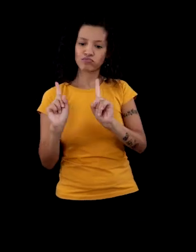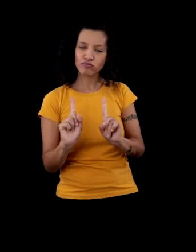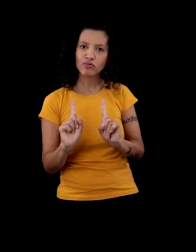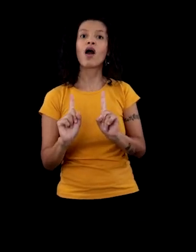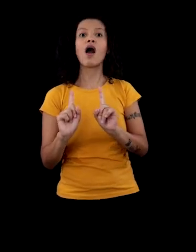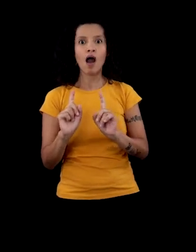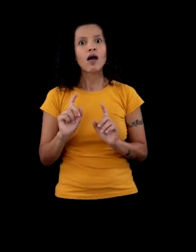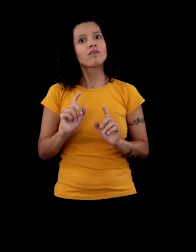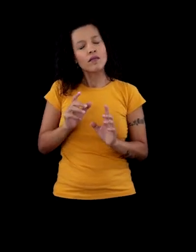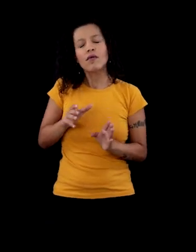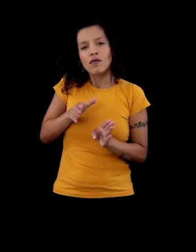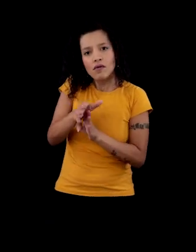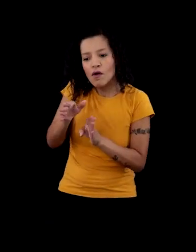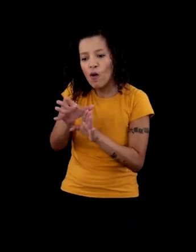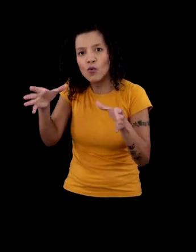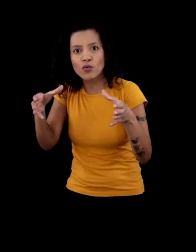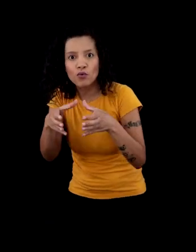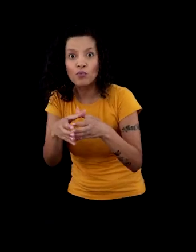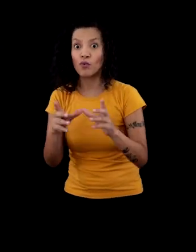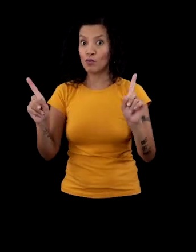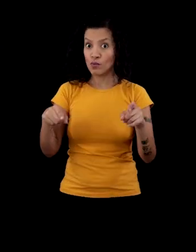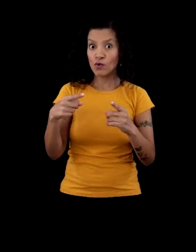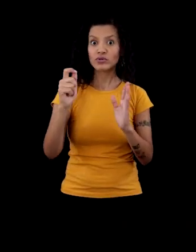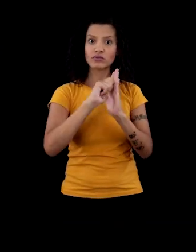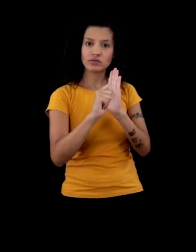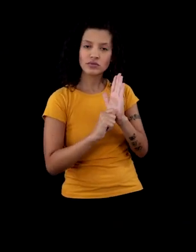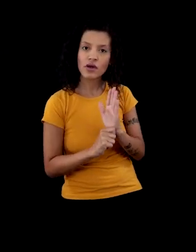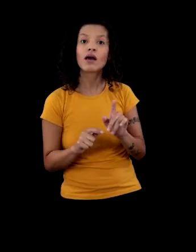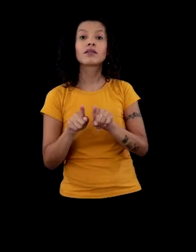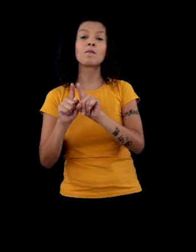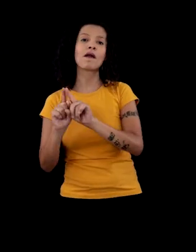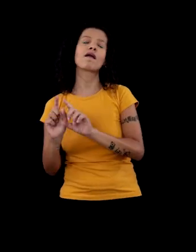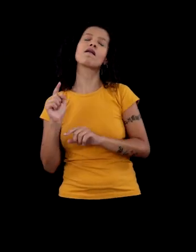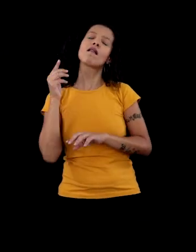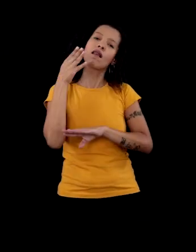elas escreviam as músicas e iam sempre se apresentar em Belém.